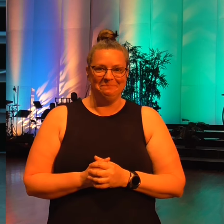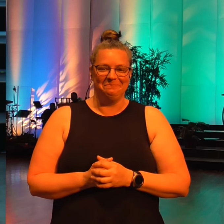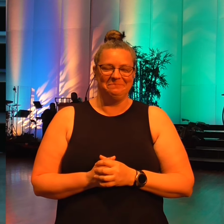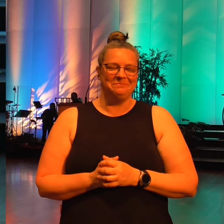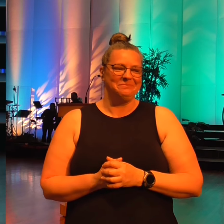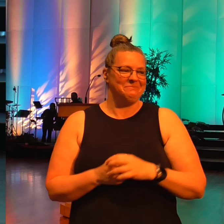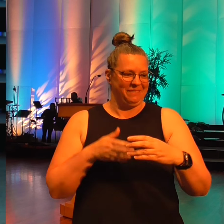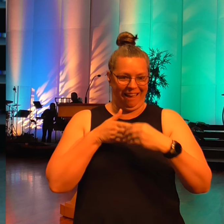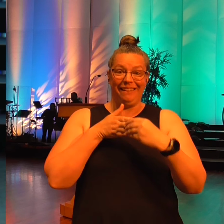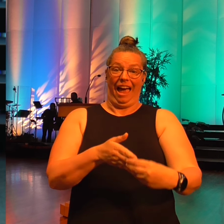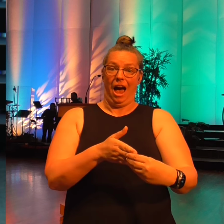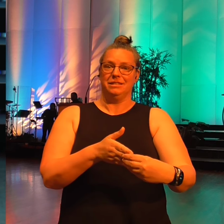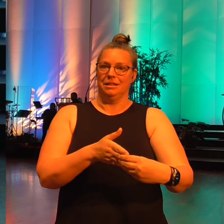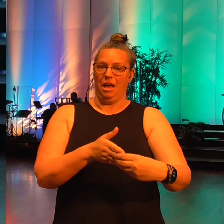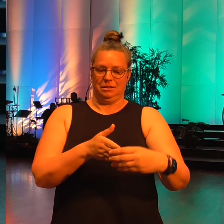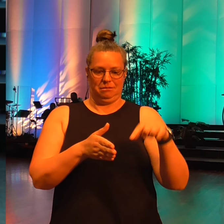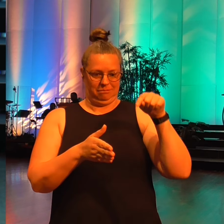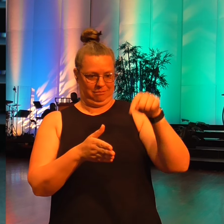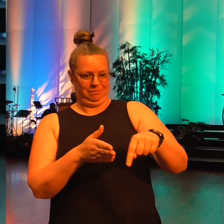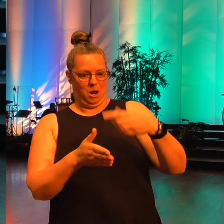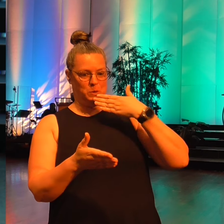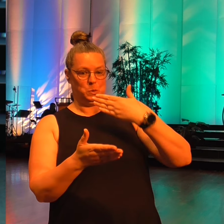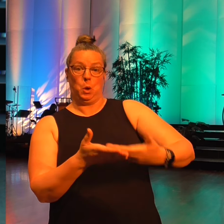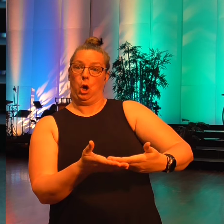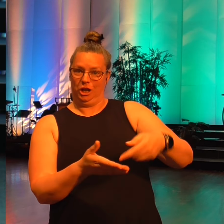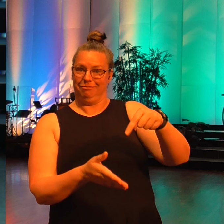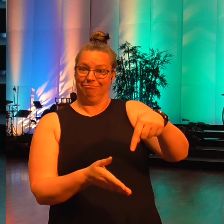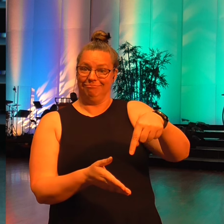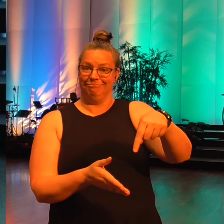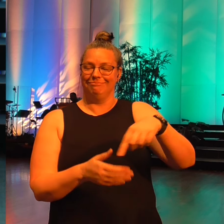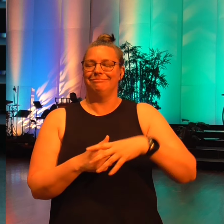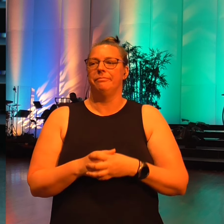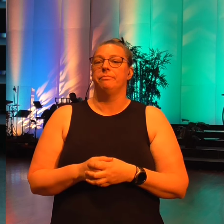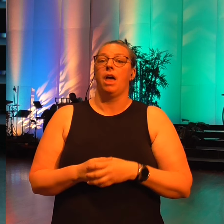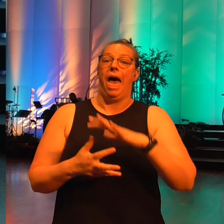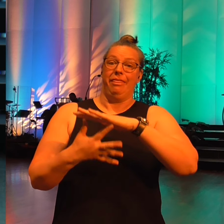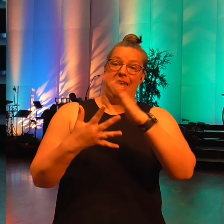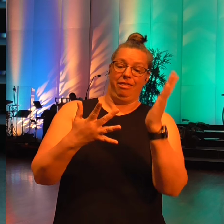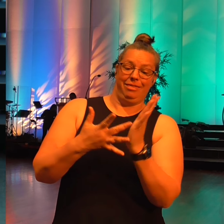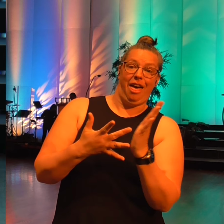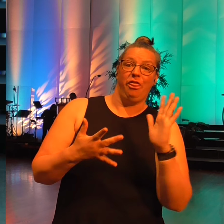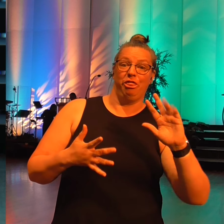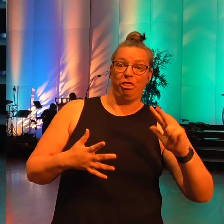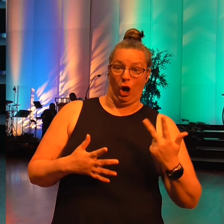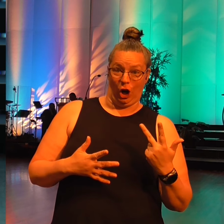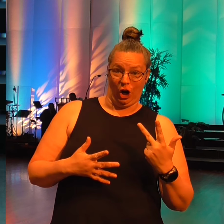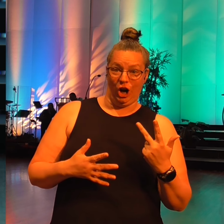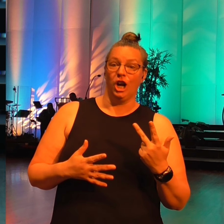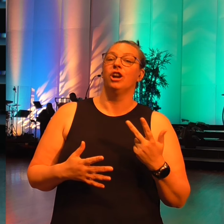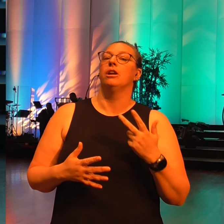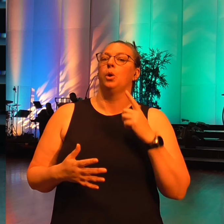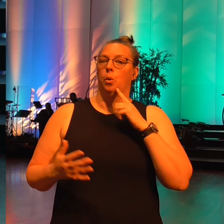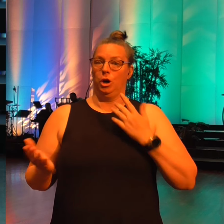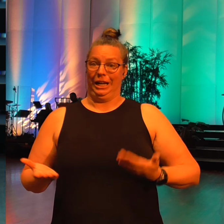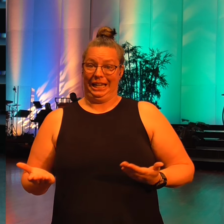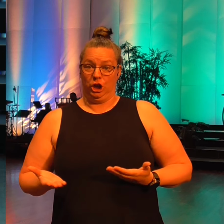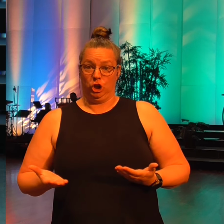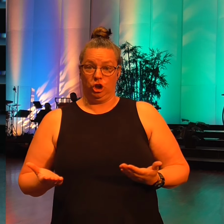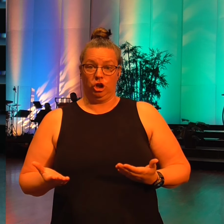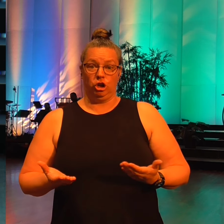nos está guiando al bien si lo permitimos Y en tercer lugar, estamos aquí para mantener una conciencia de totalidad